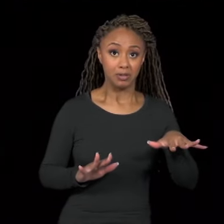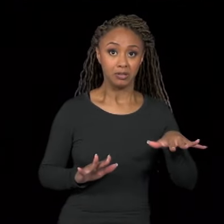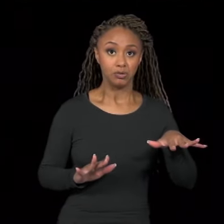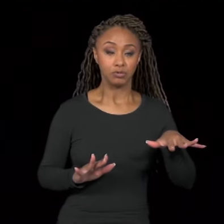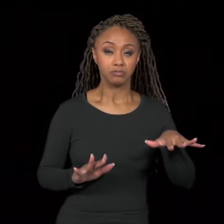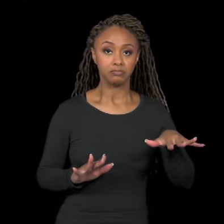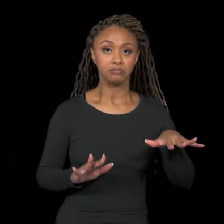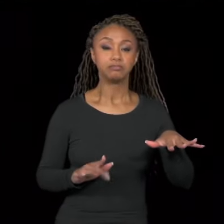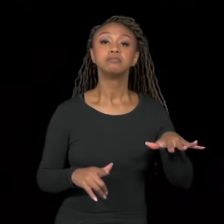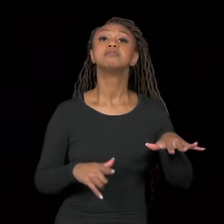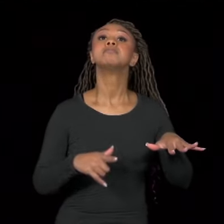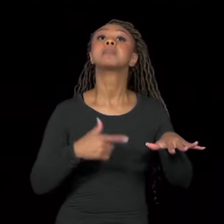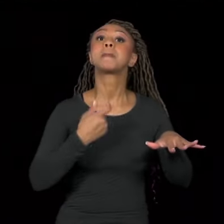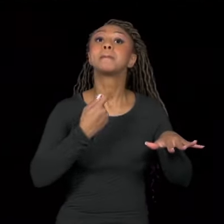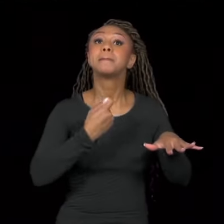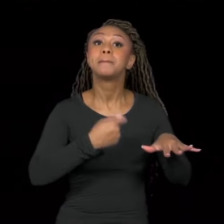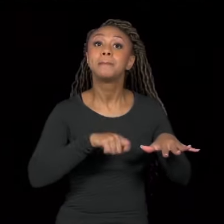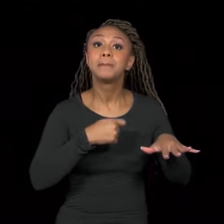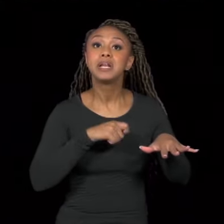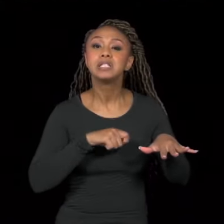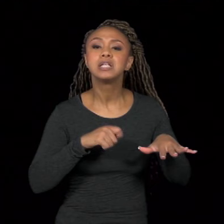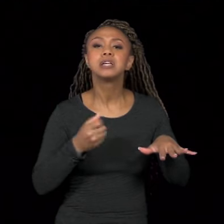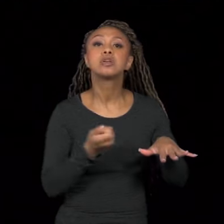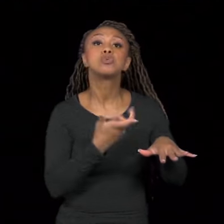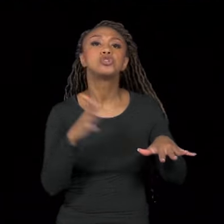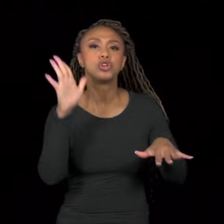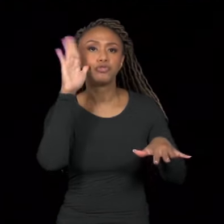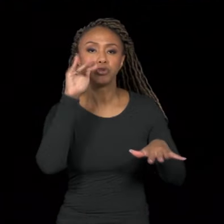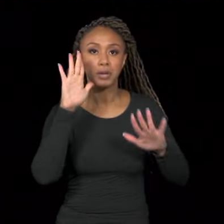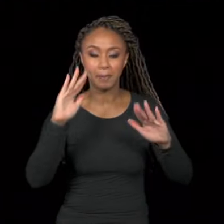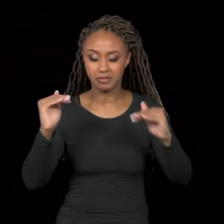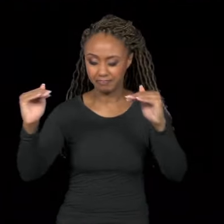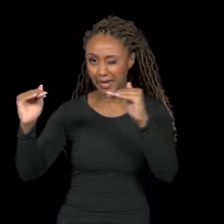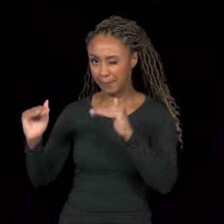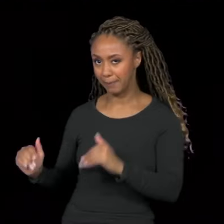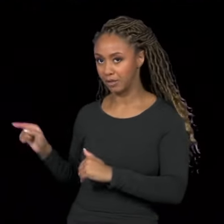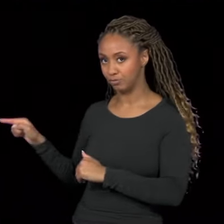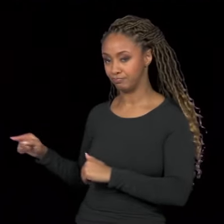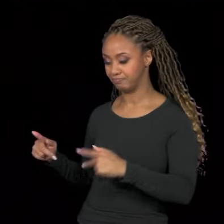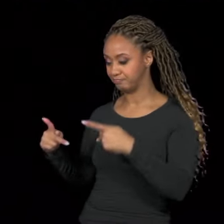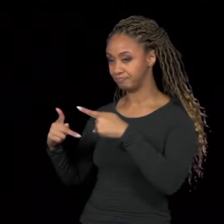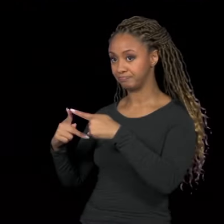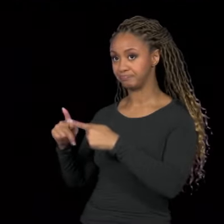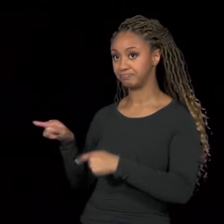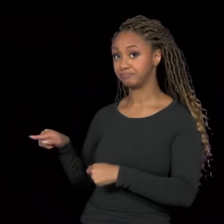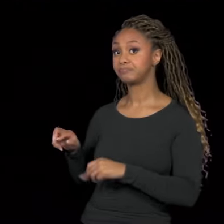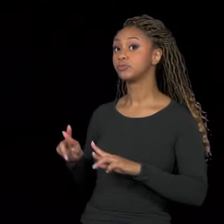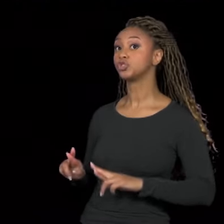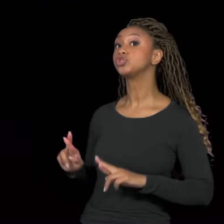AGORA, OLHANDO AQUI EM BAIXO. AQUI É UMA RELAÇÃO DIFERENTE, É UMA RELAÇÃO DE GERÊNCIA. ENTÃO, EU